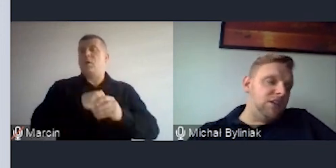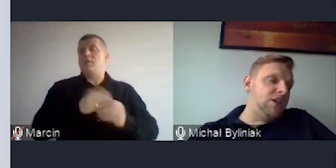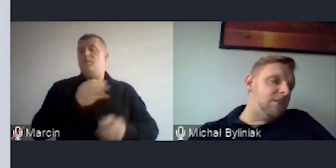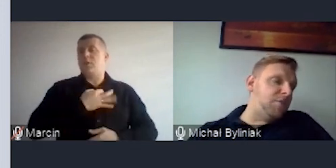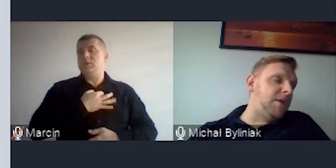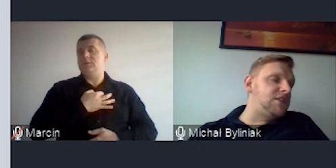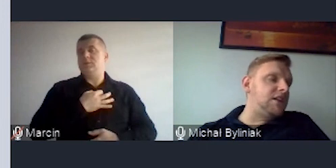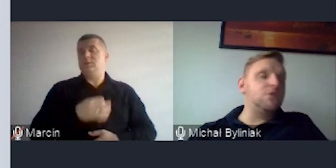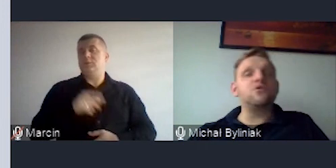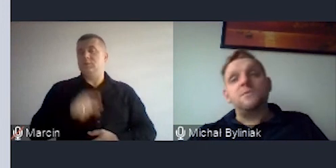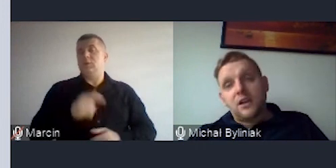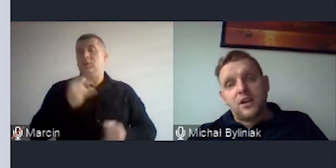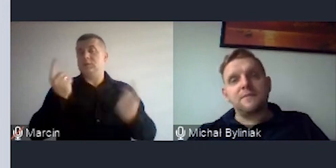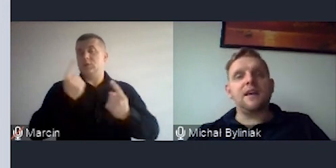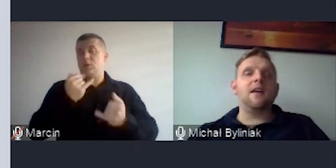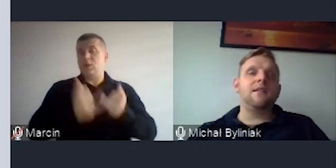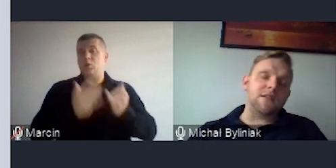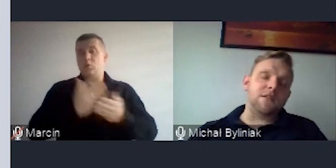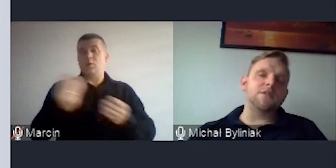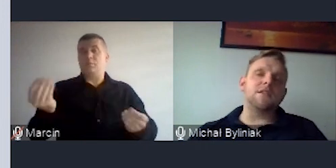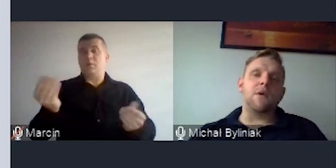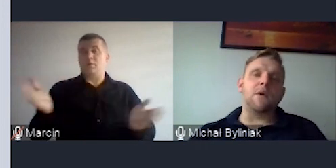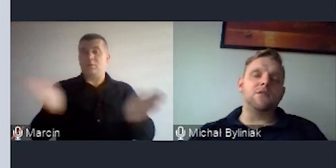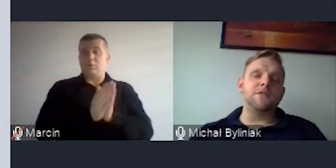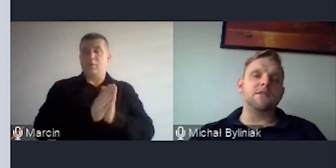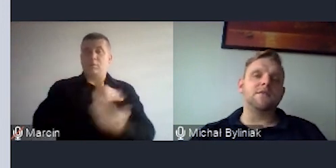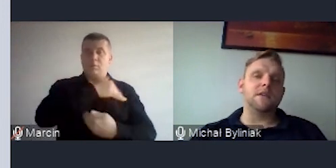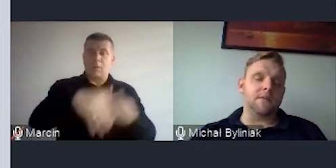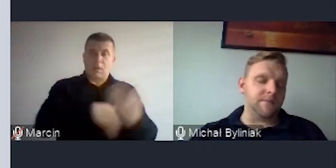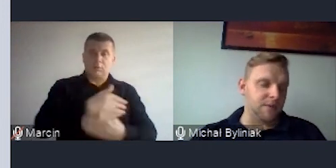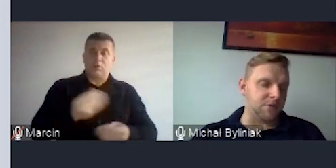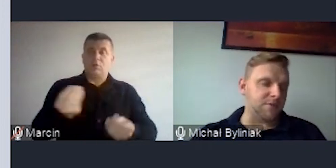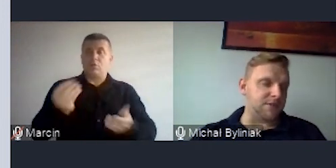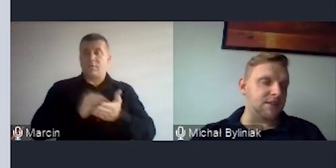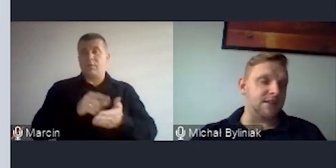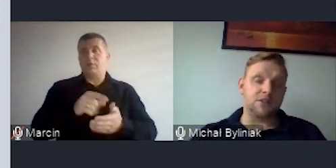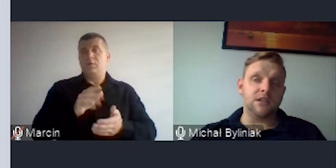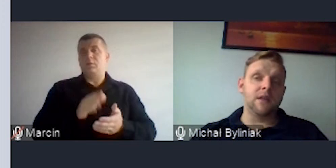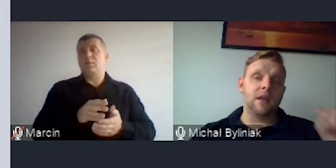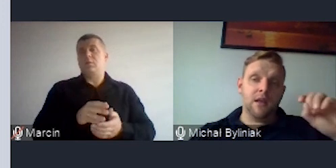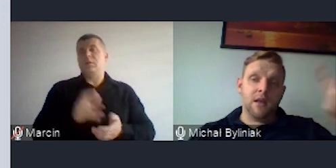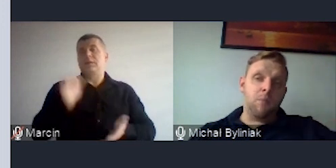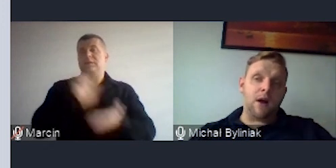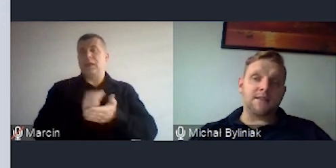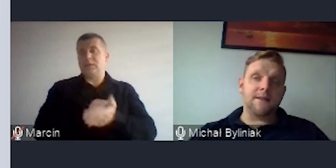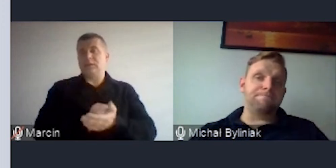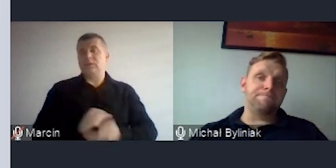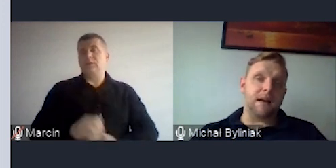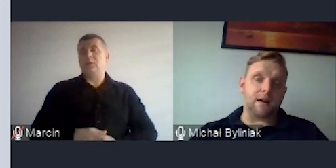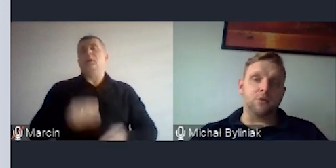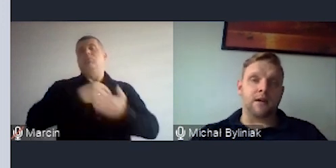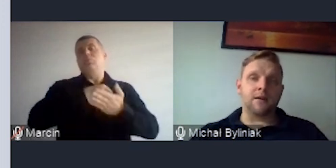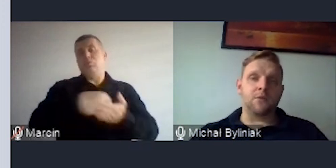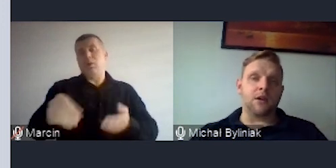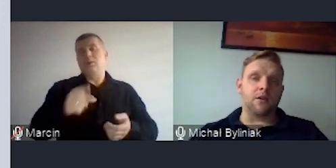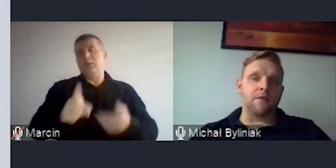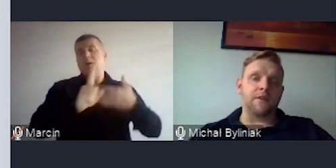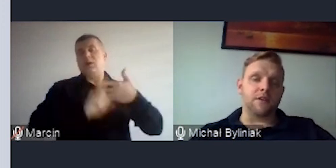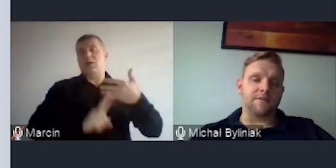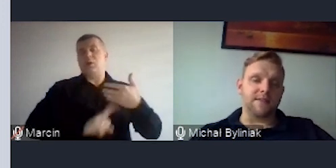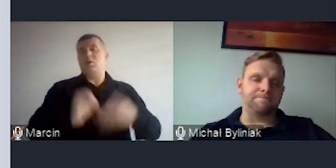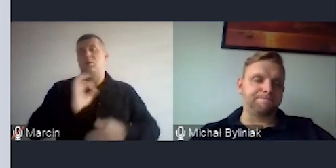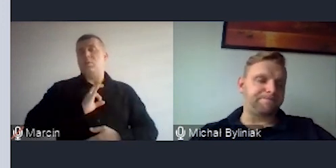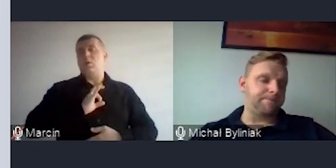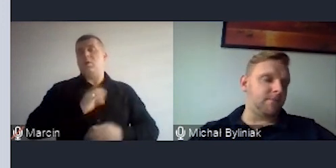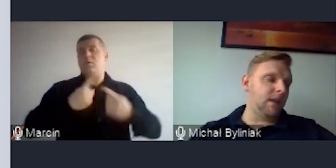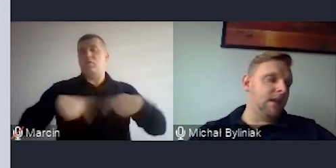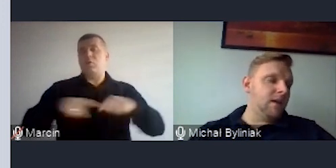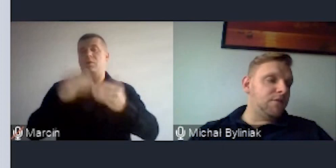i w momencie kiedy już zmieszam te stanowiące wkład i dofinansowane na przykład w postaci zaliczki, płacę na rachunek mojego wykonawcy.